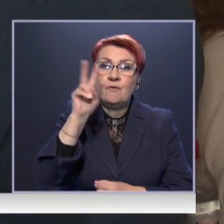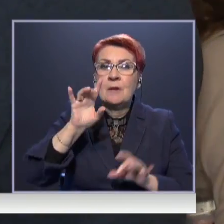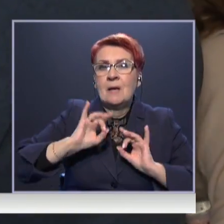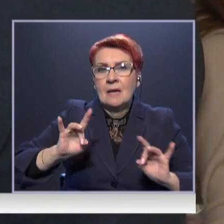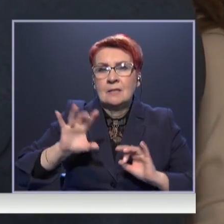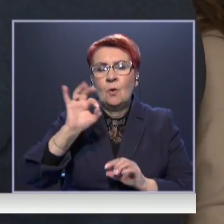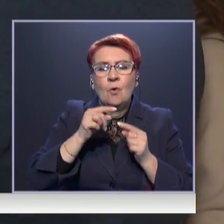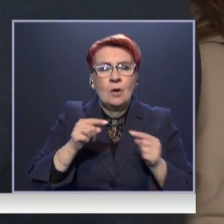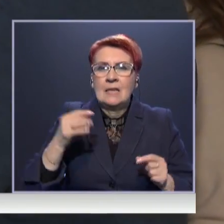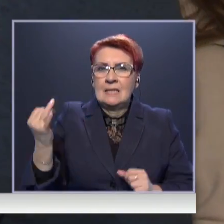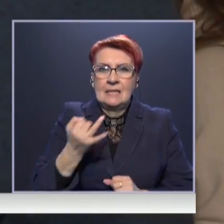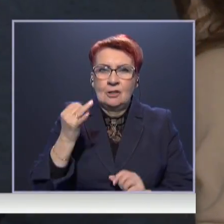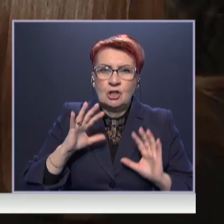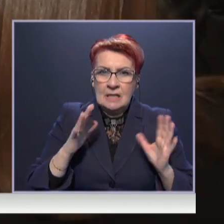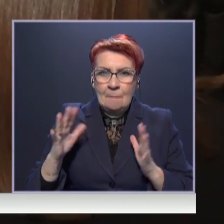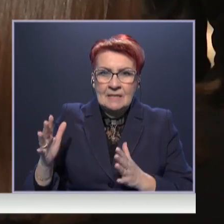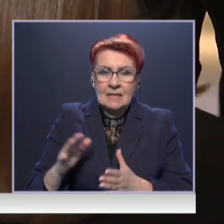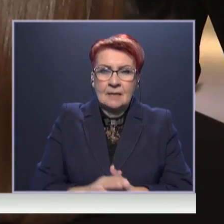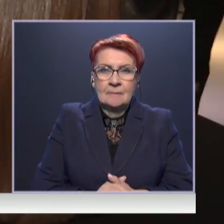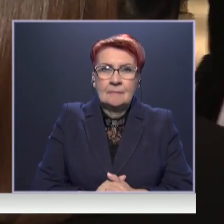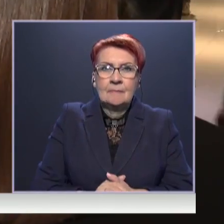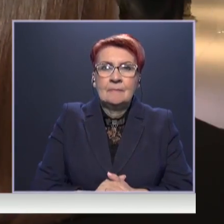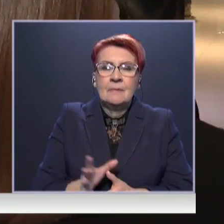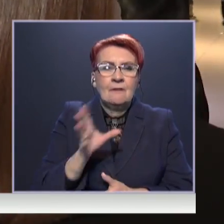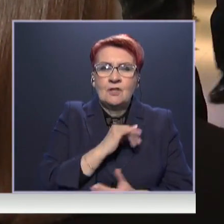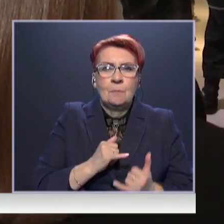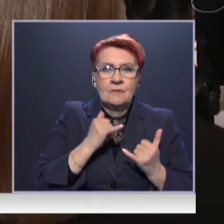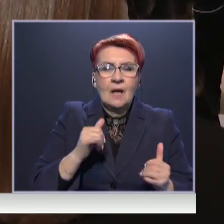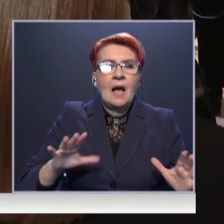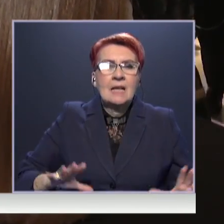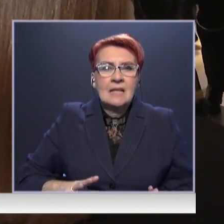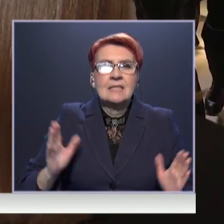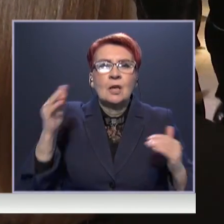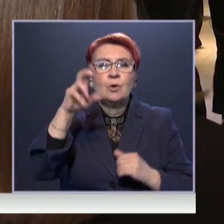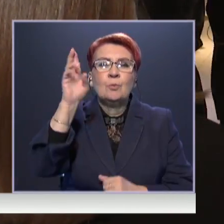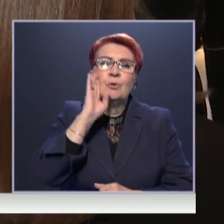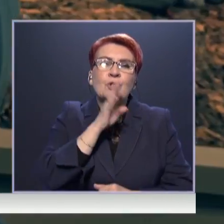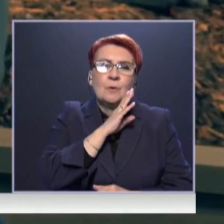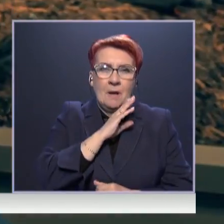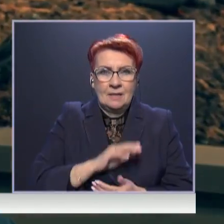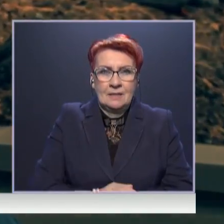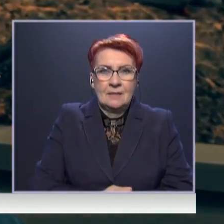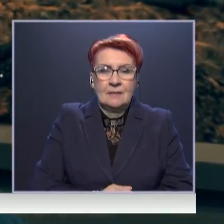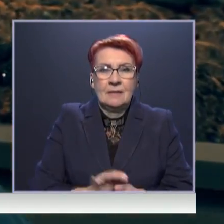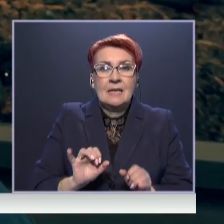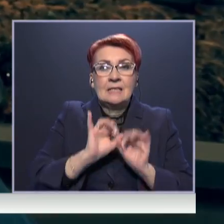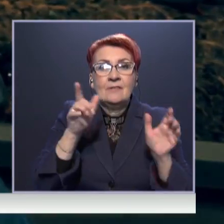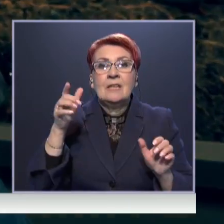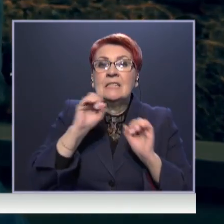о разных исторических событиях все защищены Казанской иконе Богородицы именно Святитель гермоген будучи